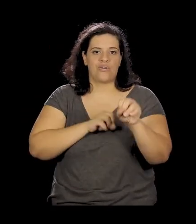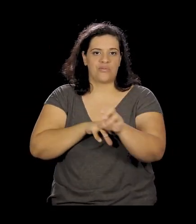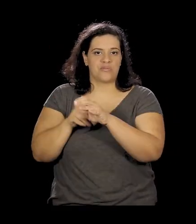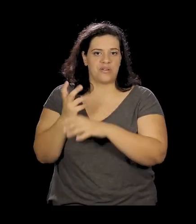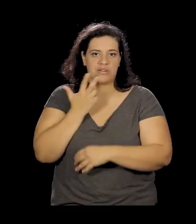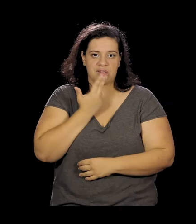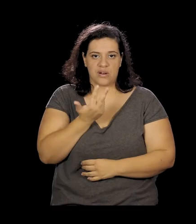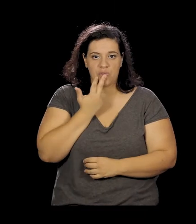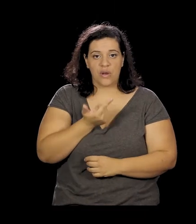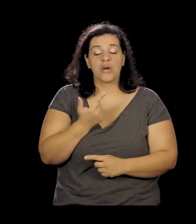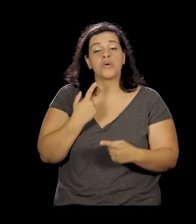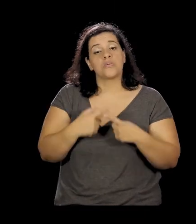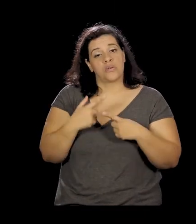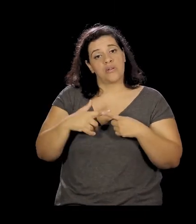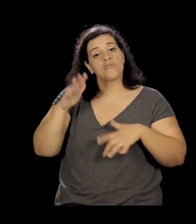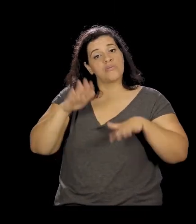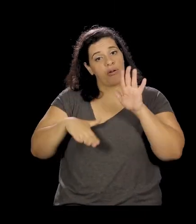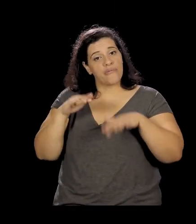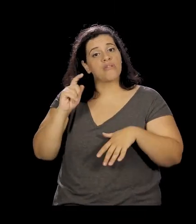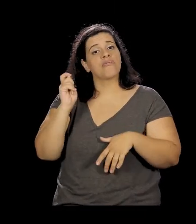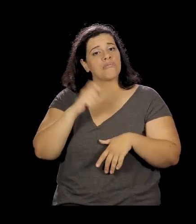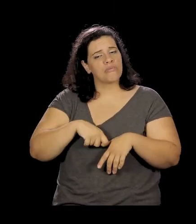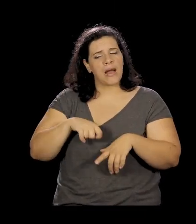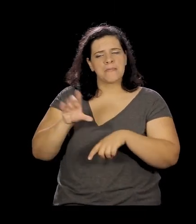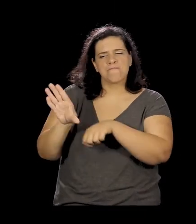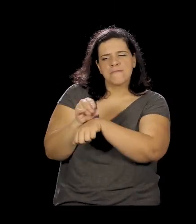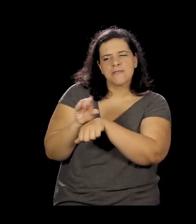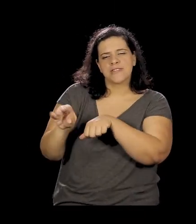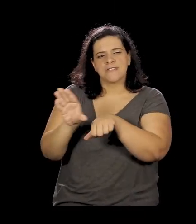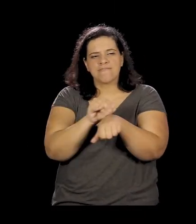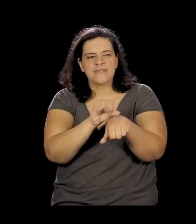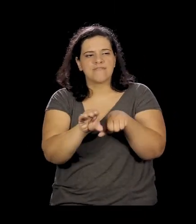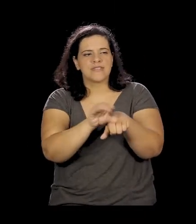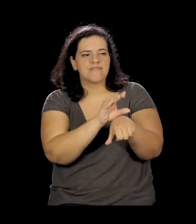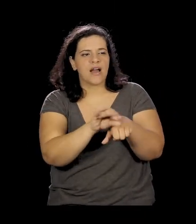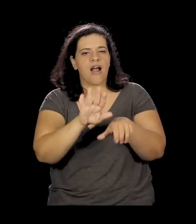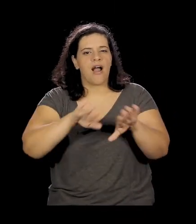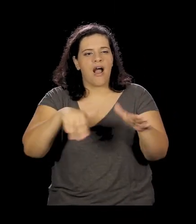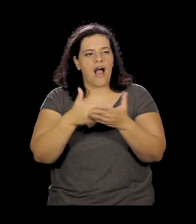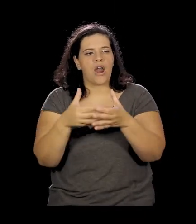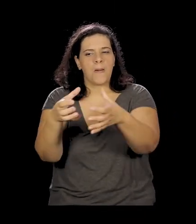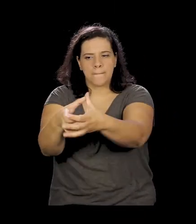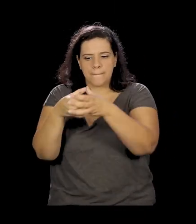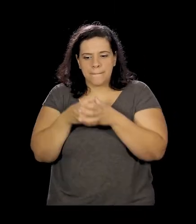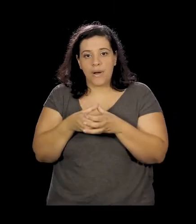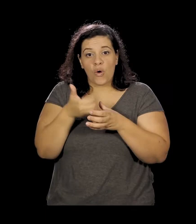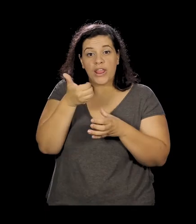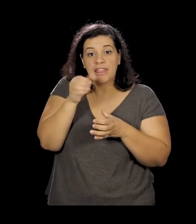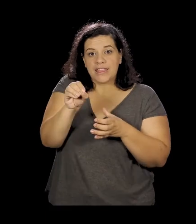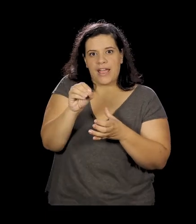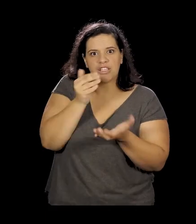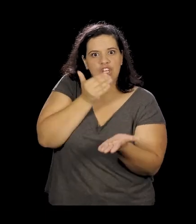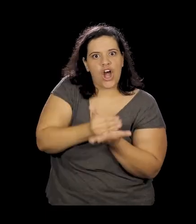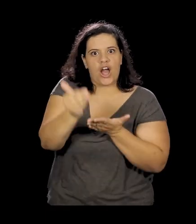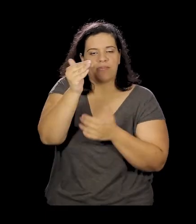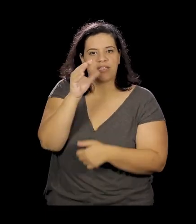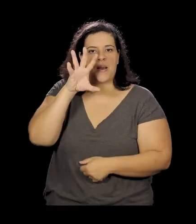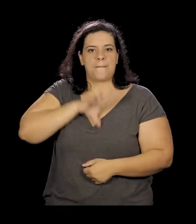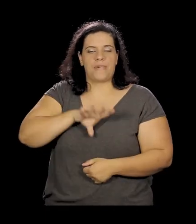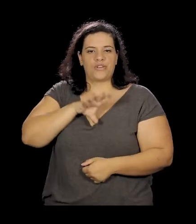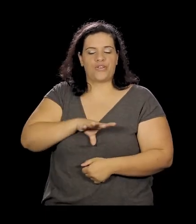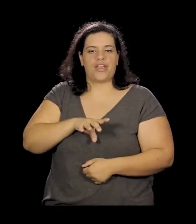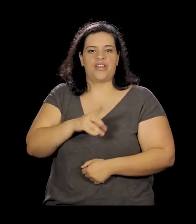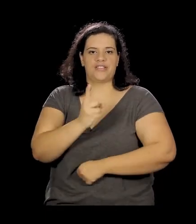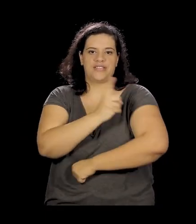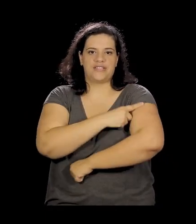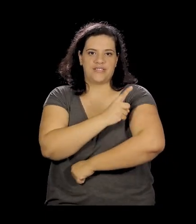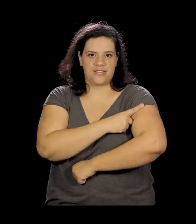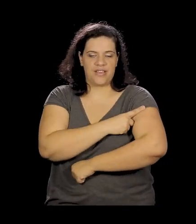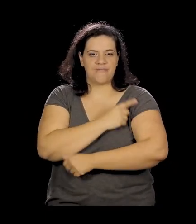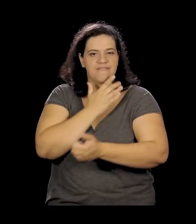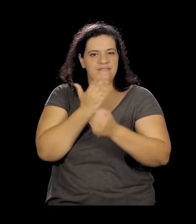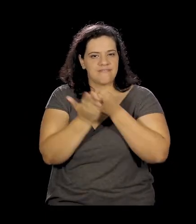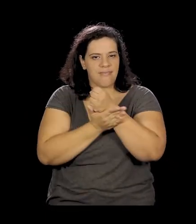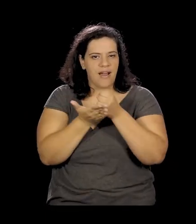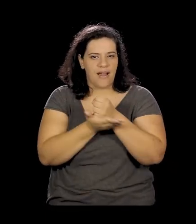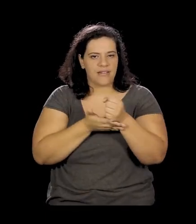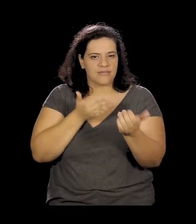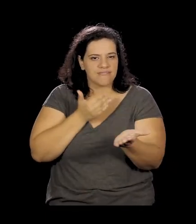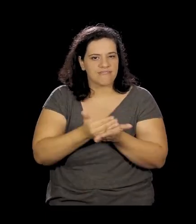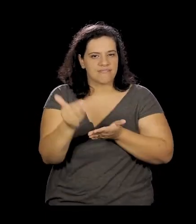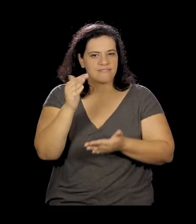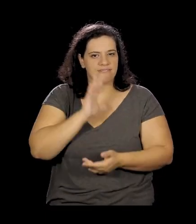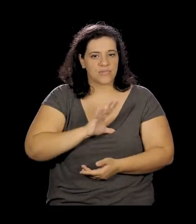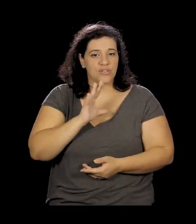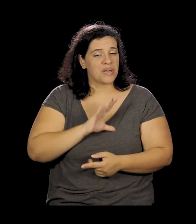Talvez sejamos capazes de convencer dez alunos a optarem pelo português,